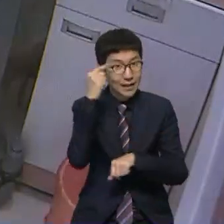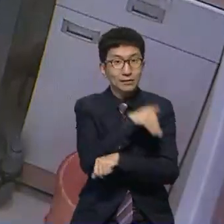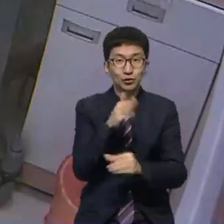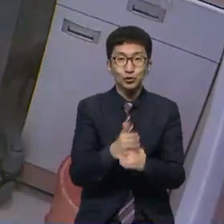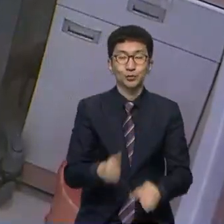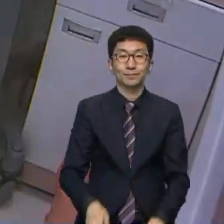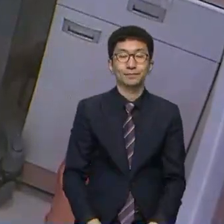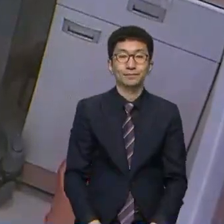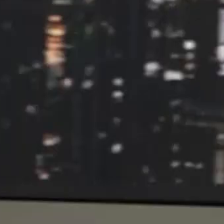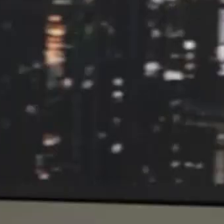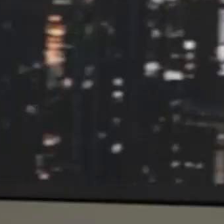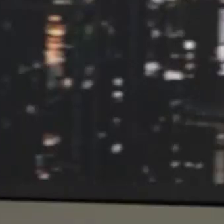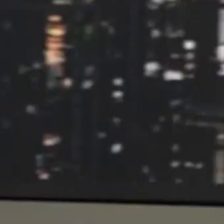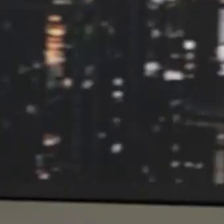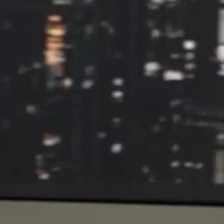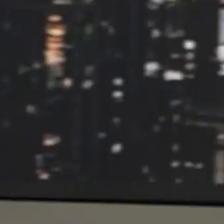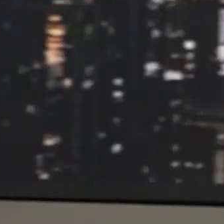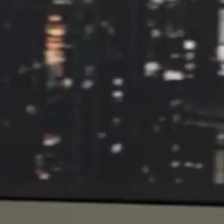(앵커) 지난 8일부터 이어진 집중호우로